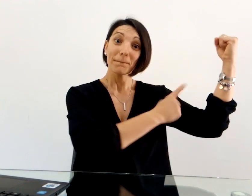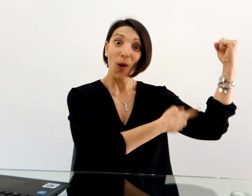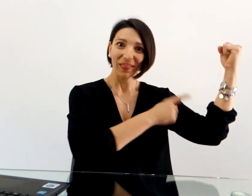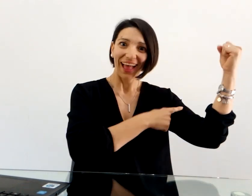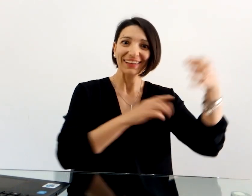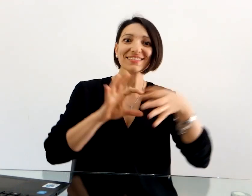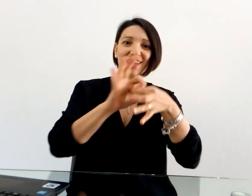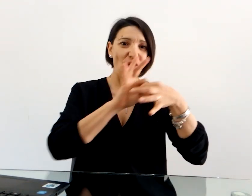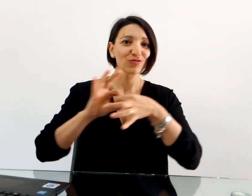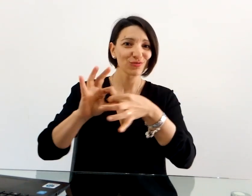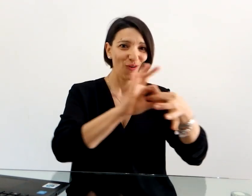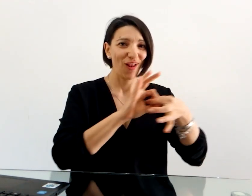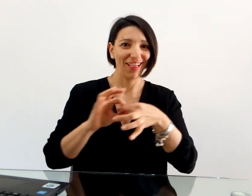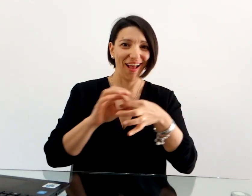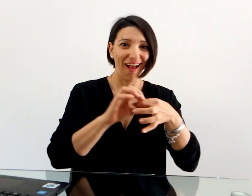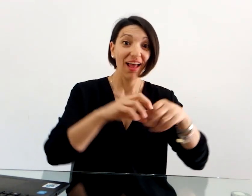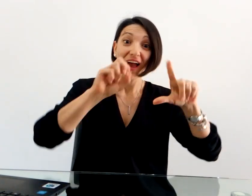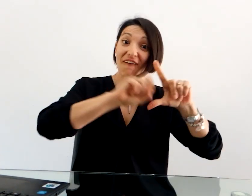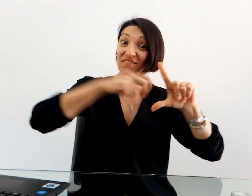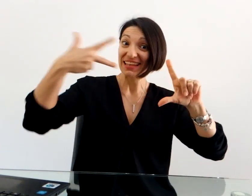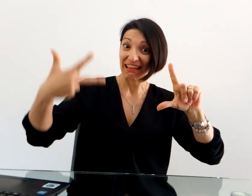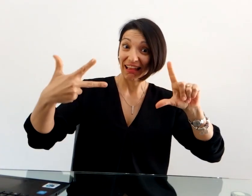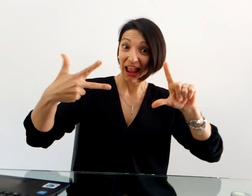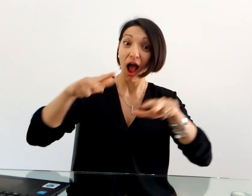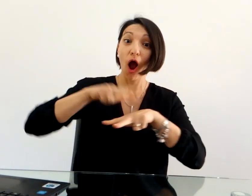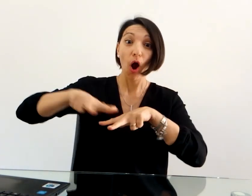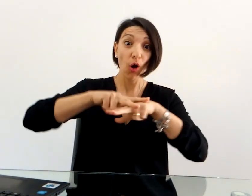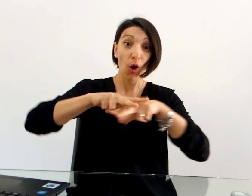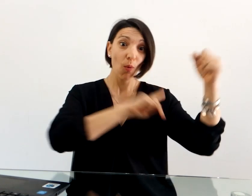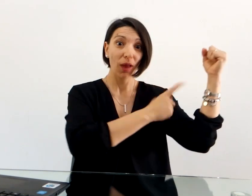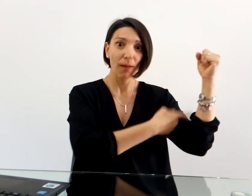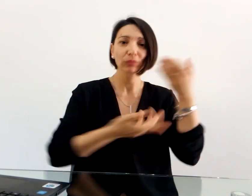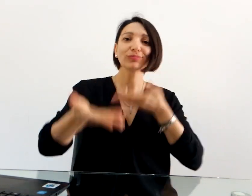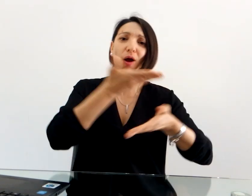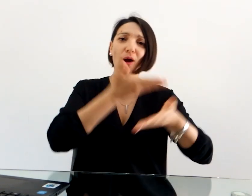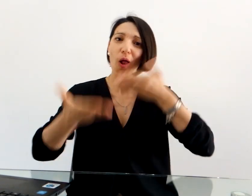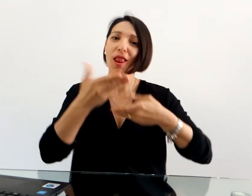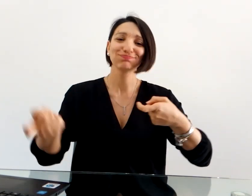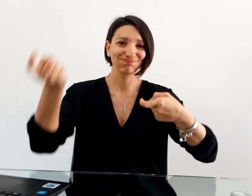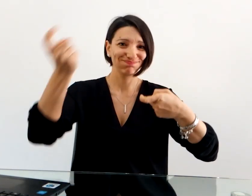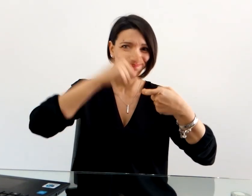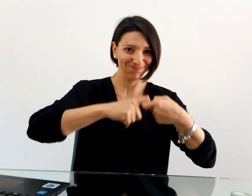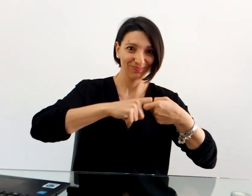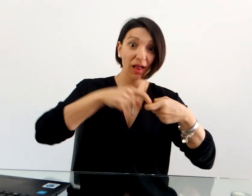Potenza Solidale! VEASYT Live! collabora con il Comune di Potenza